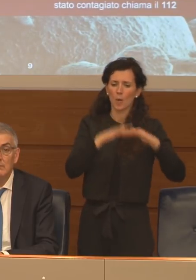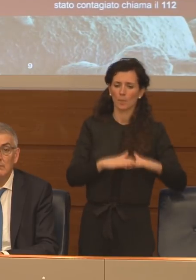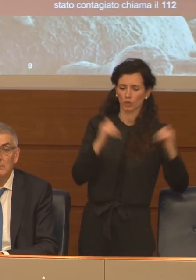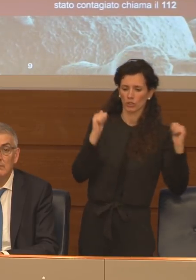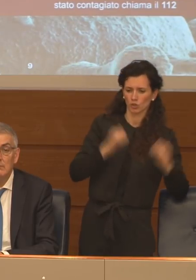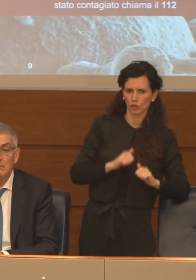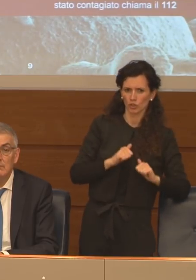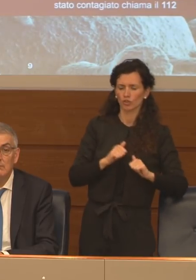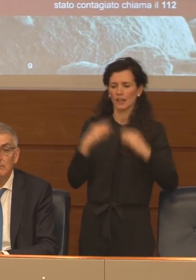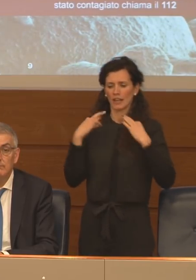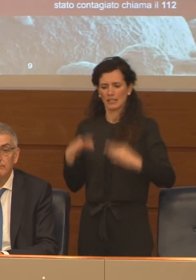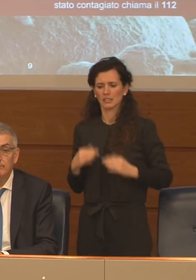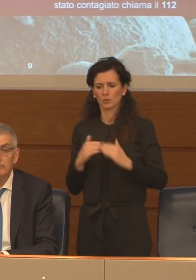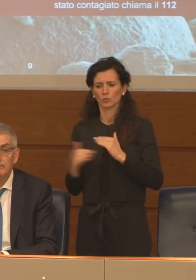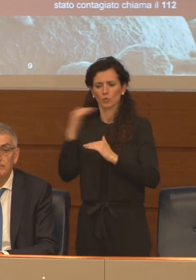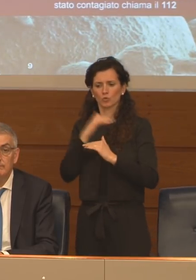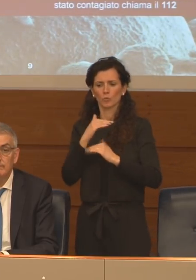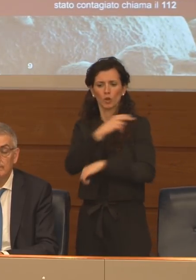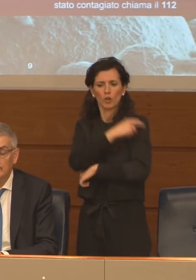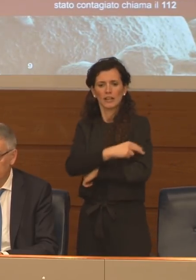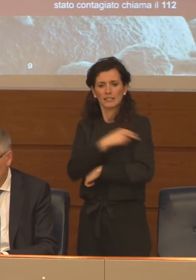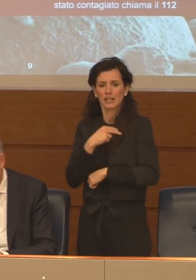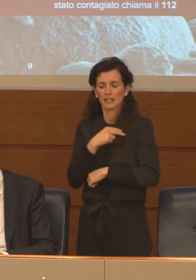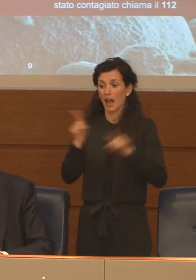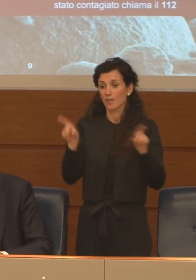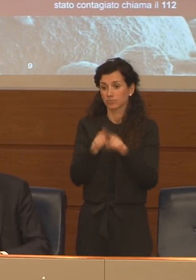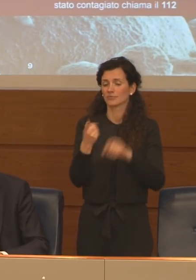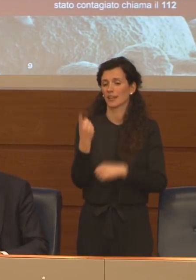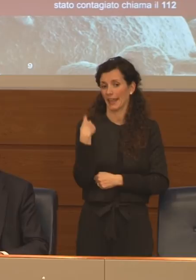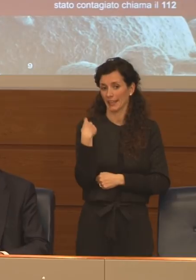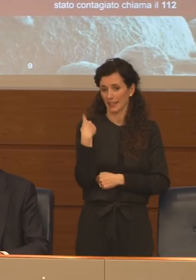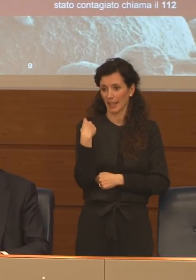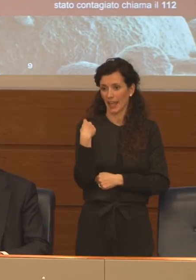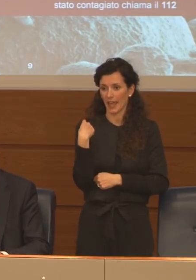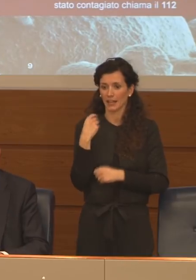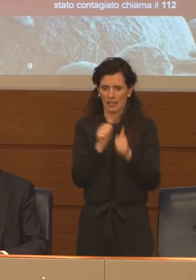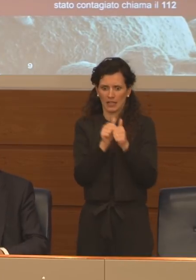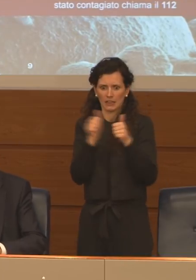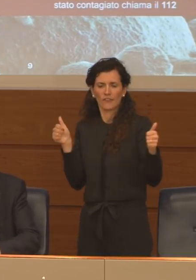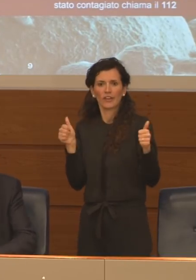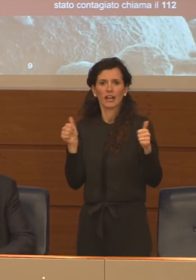della Sanità, anche ieri a differenza di 300 casi di fatto,